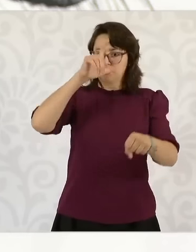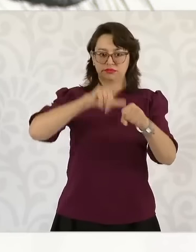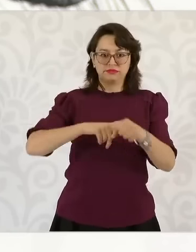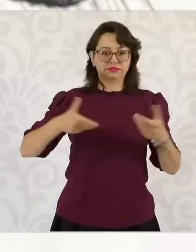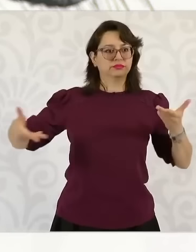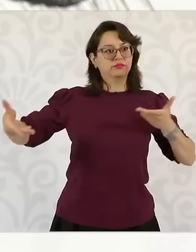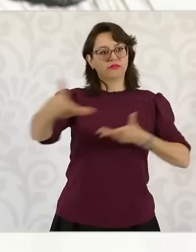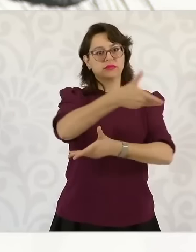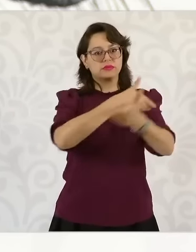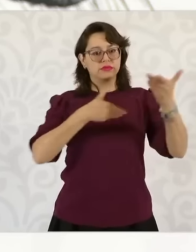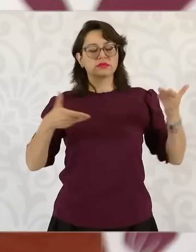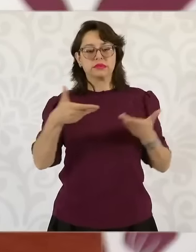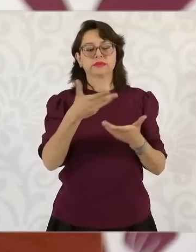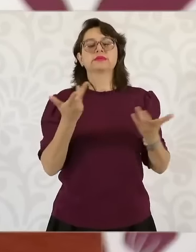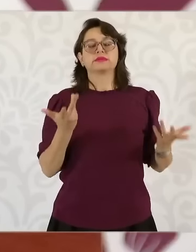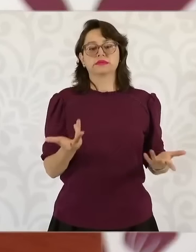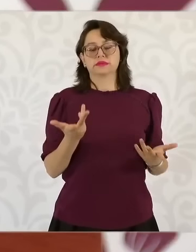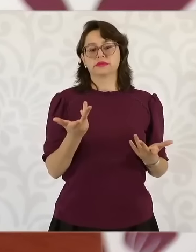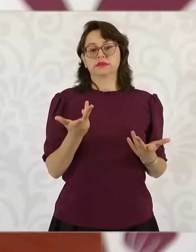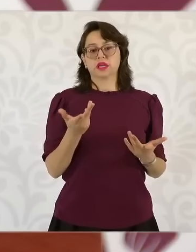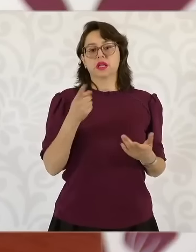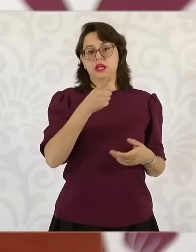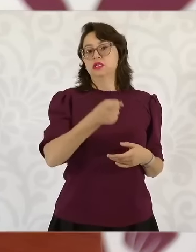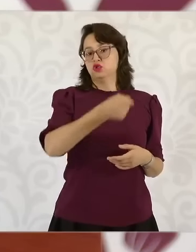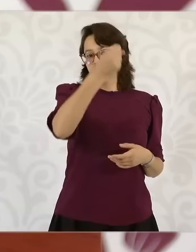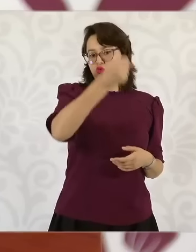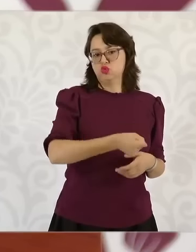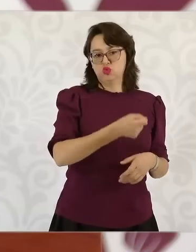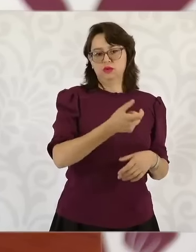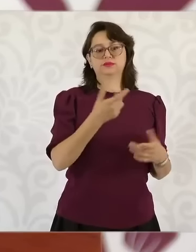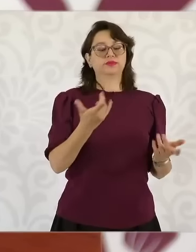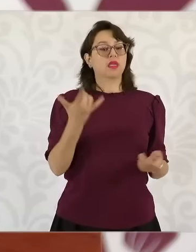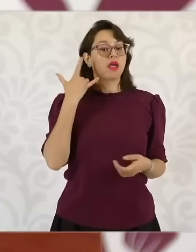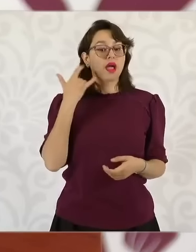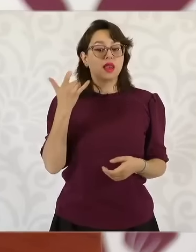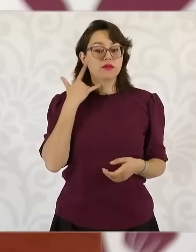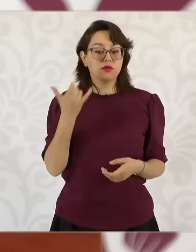lugares de los estados unidos particularmente en el sur california pues es uno de ellos pero